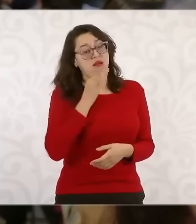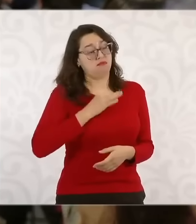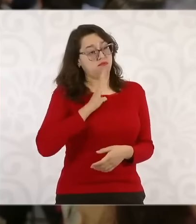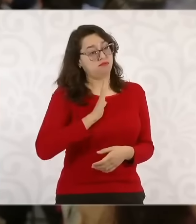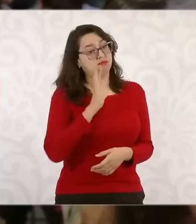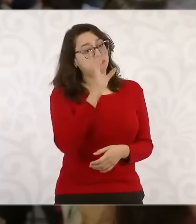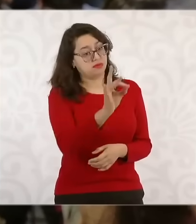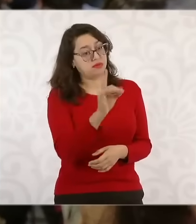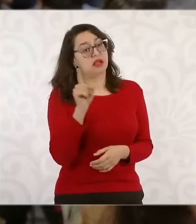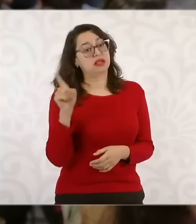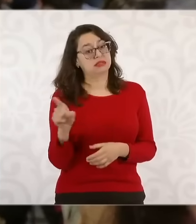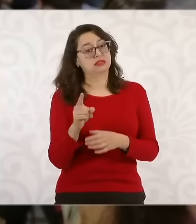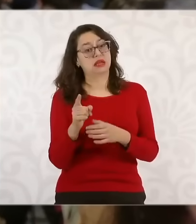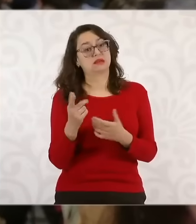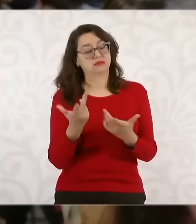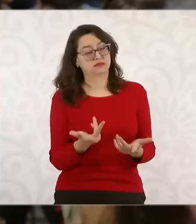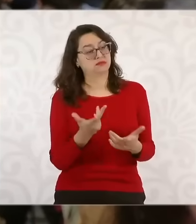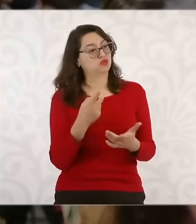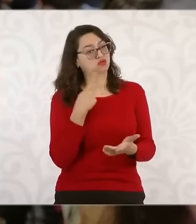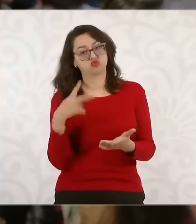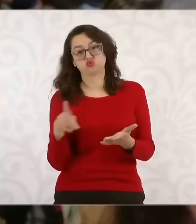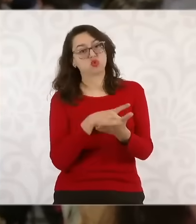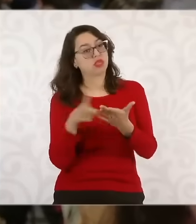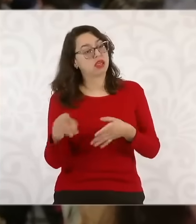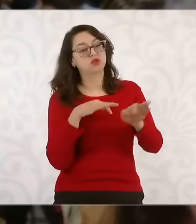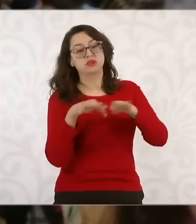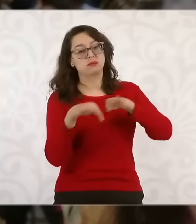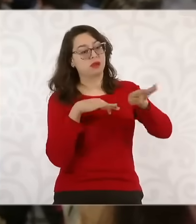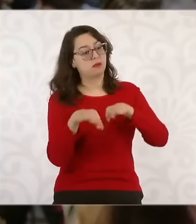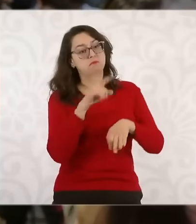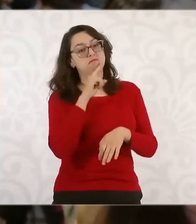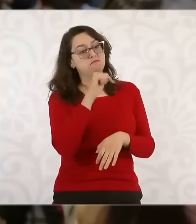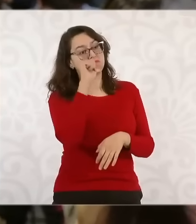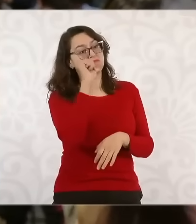pues sigue sin que se le restablezcan sus derechos laborales que conculcados por el Consejo Mundial